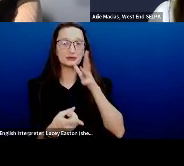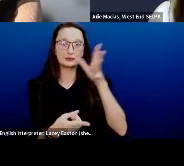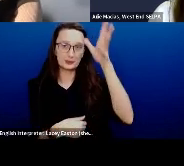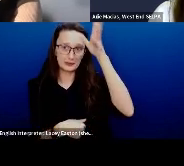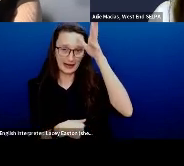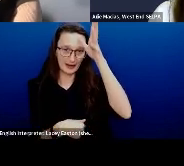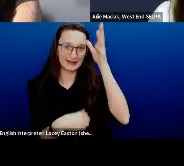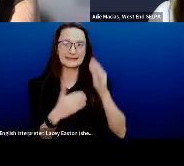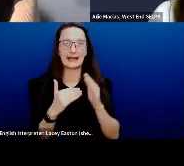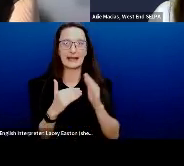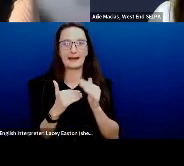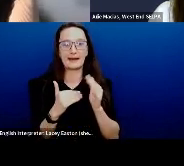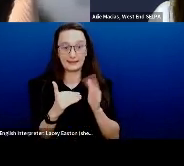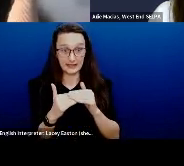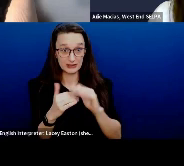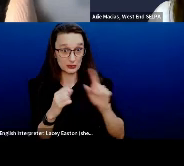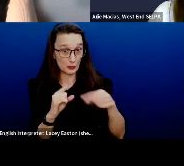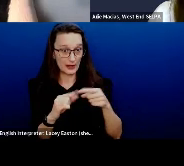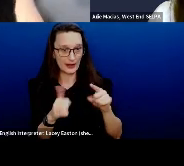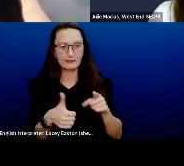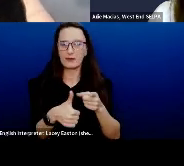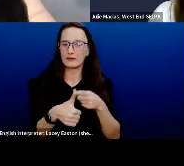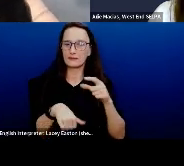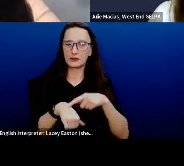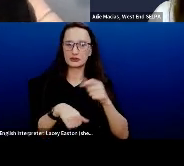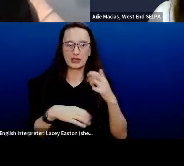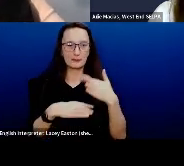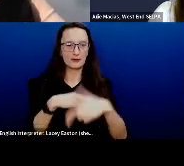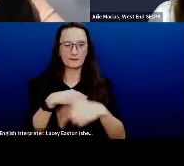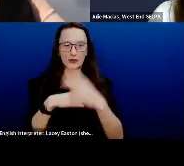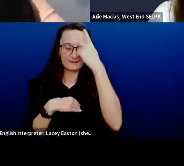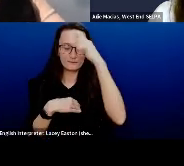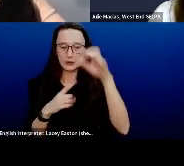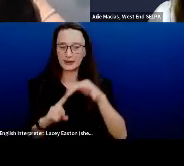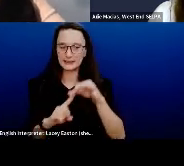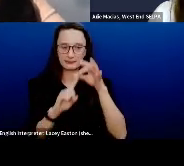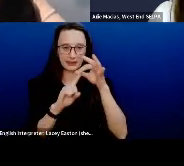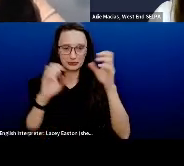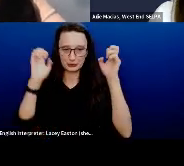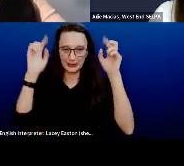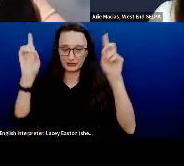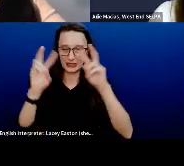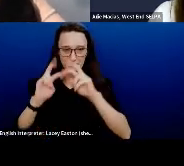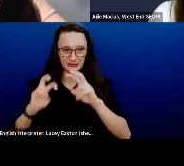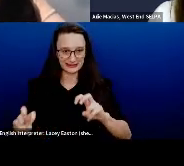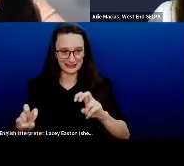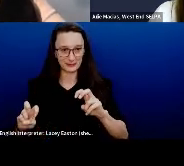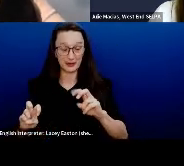vez que su hijo es remitido para una evaluación de educación especial, de modo que cuando el equipo del distrito escolar